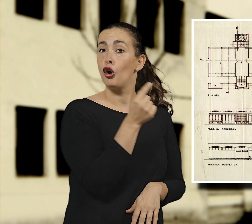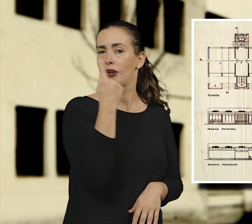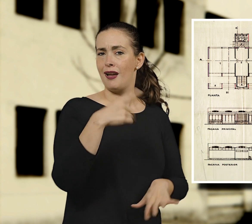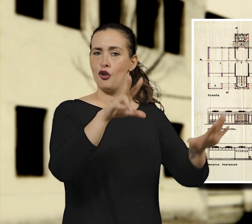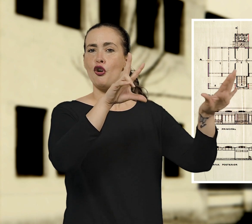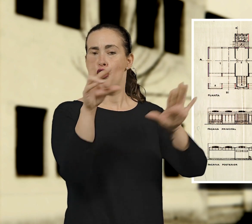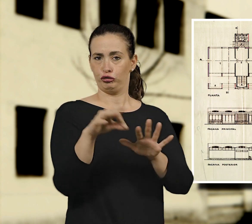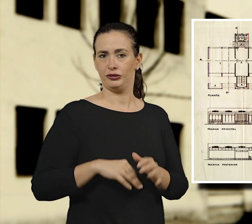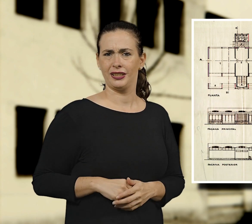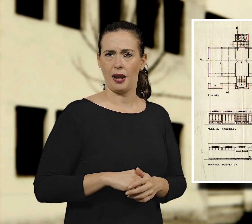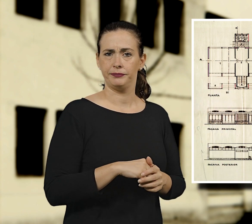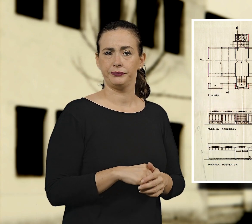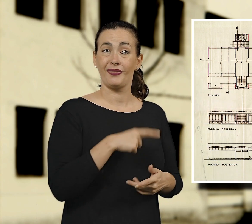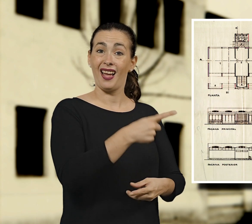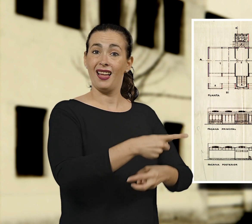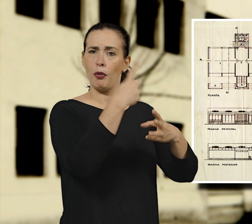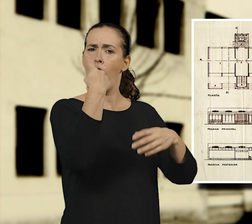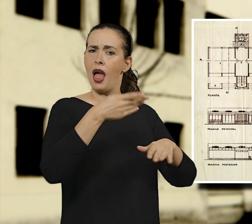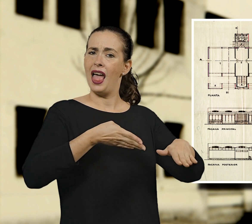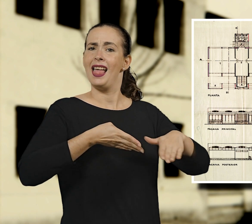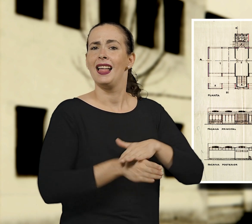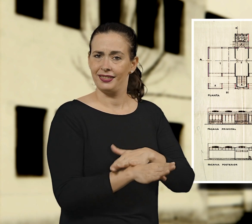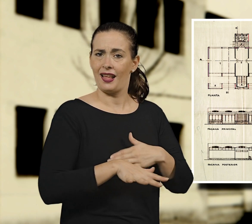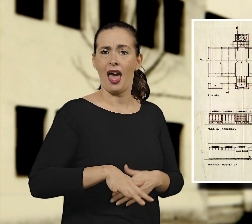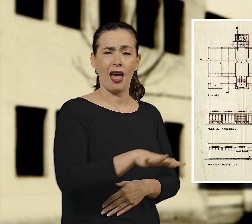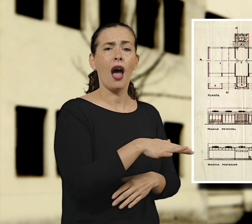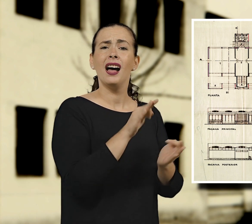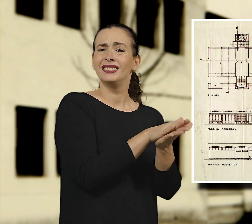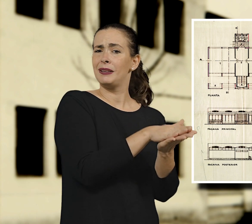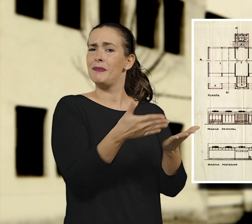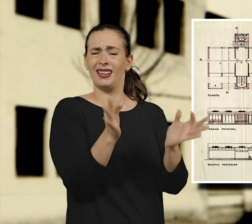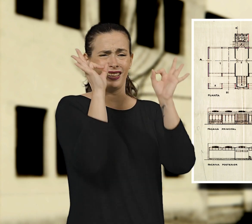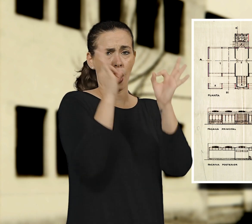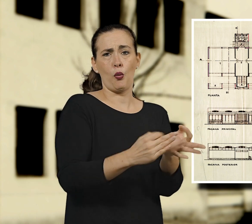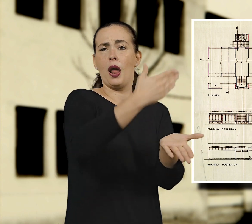per a 80 alumnes, entre les quals es trobava un vestíbul —l’eix de simetria.